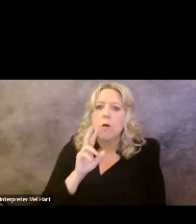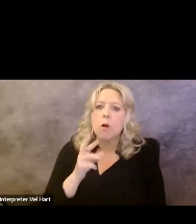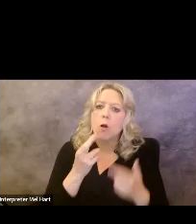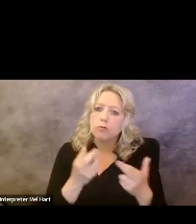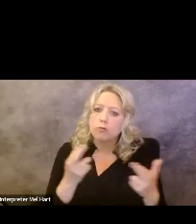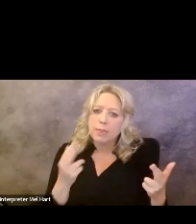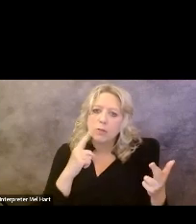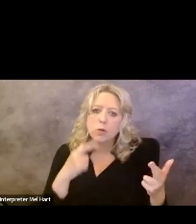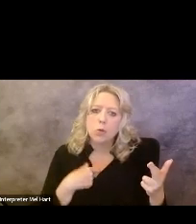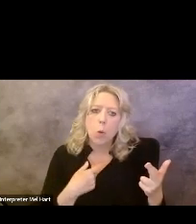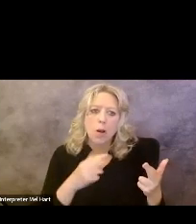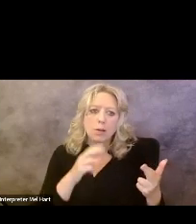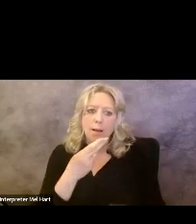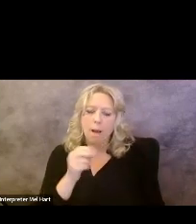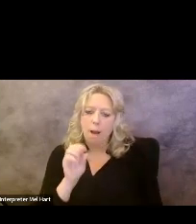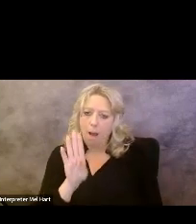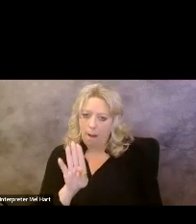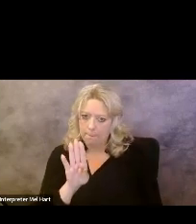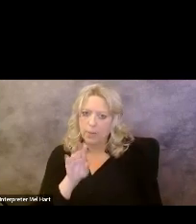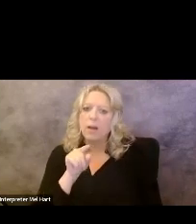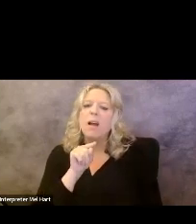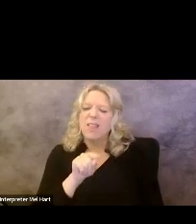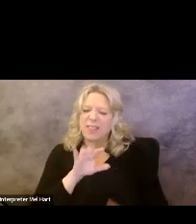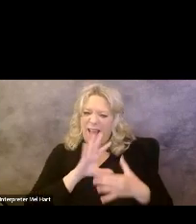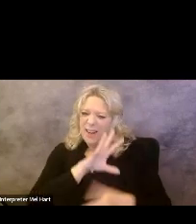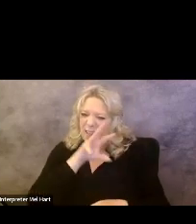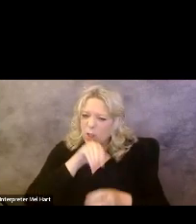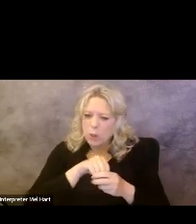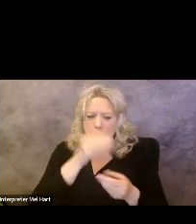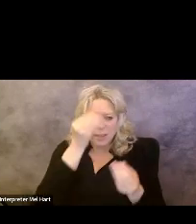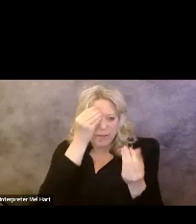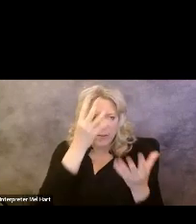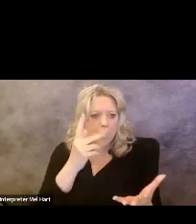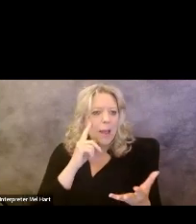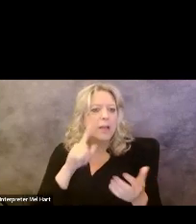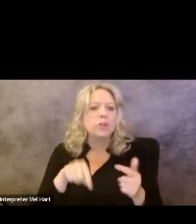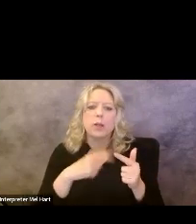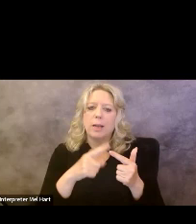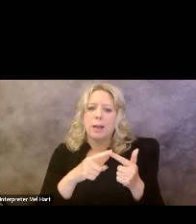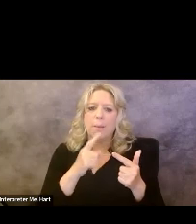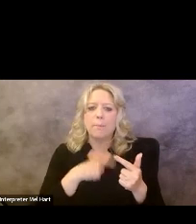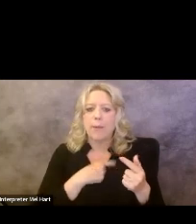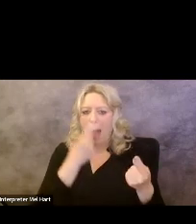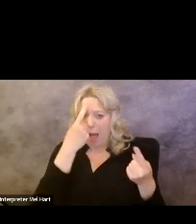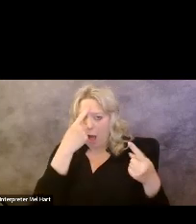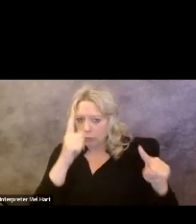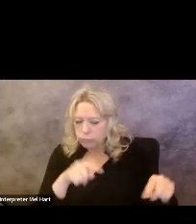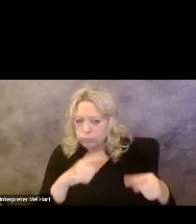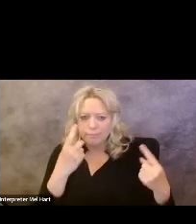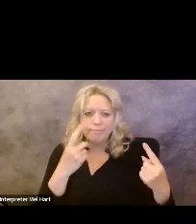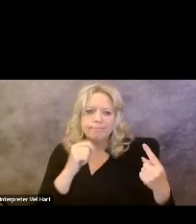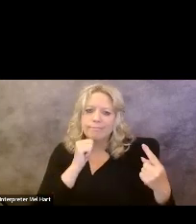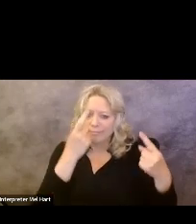la resolución alternativa de disputas, incluye información sobre las asociaciones de familias y escuelas, descripciones de varios